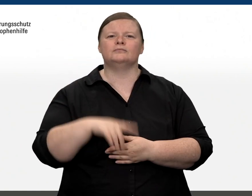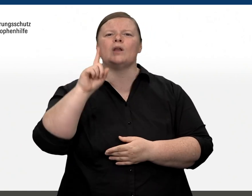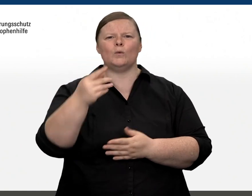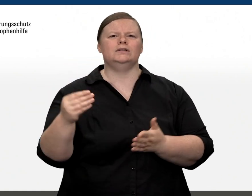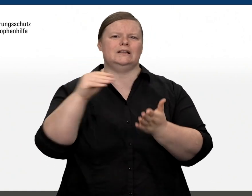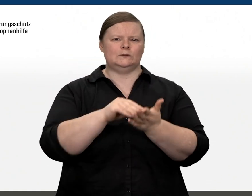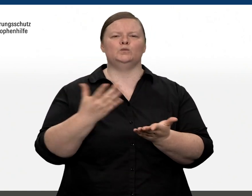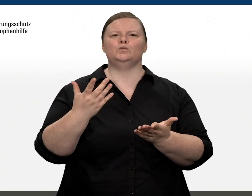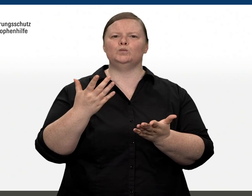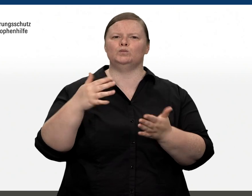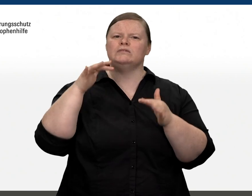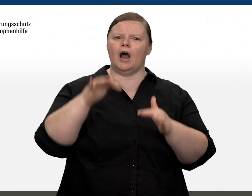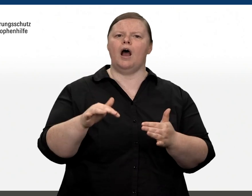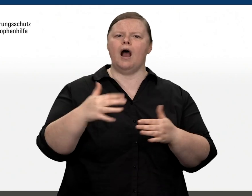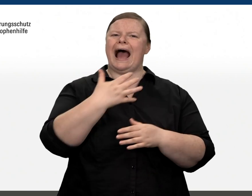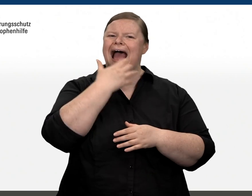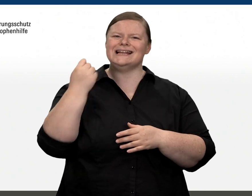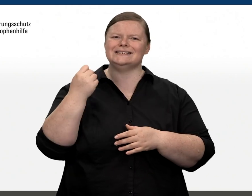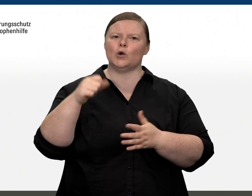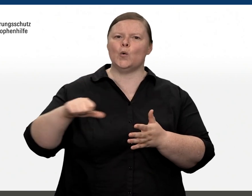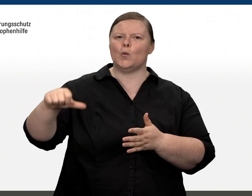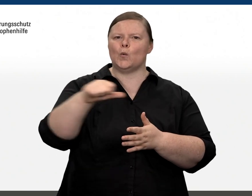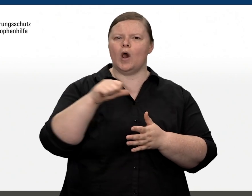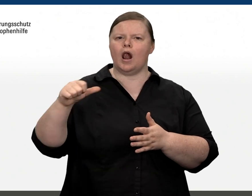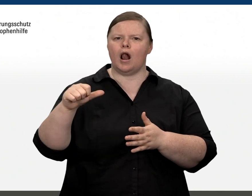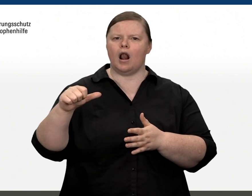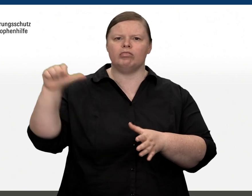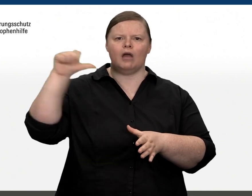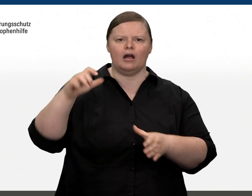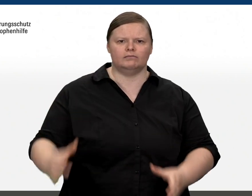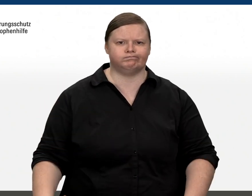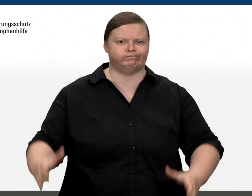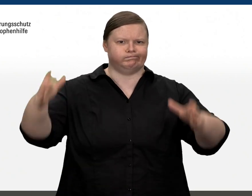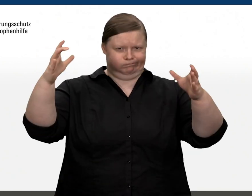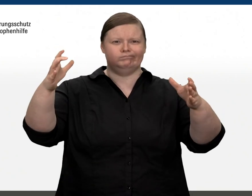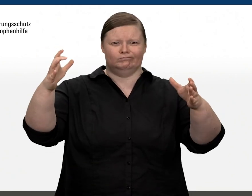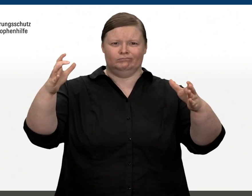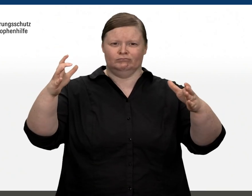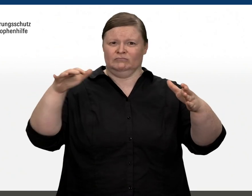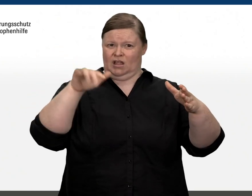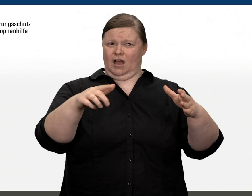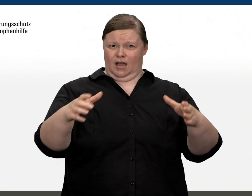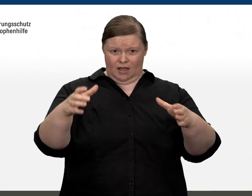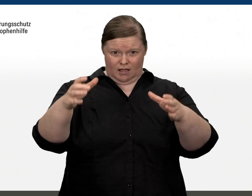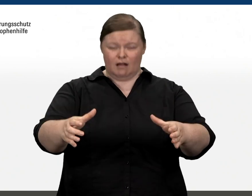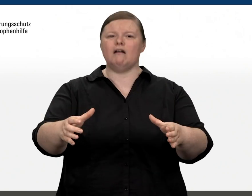Sichern Sie den eventuell vorhandenen Heizöltank